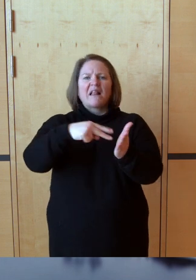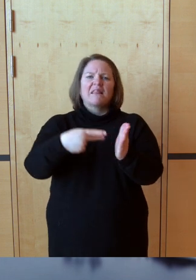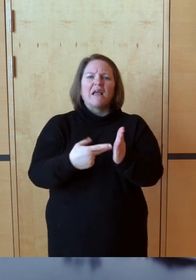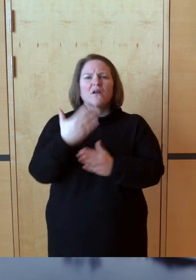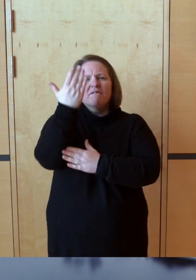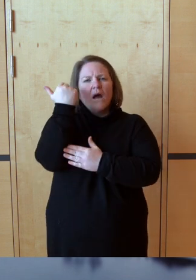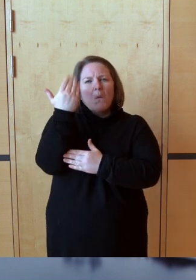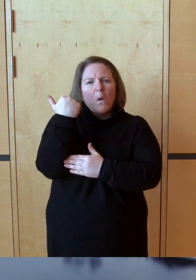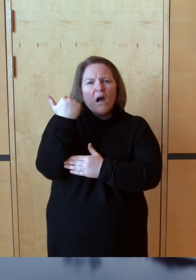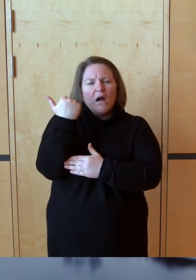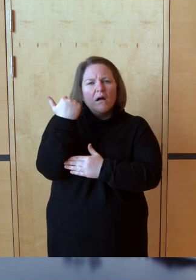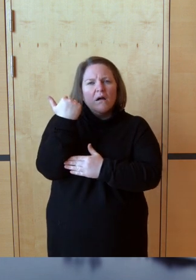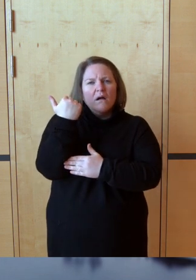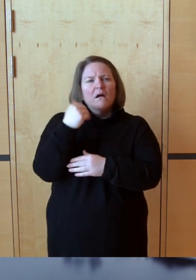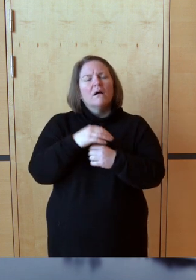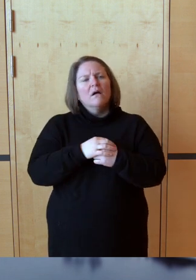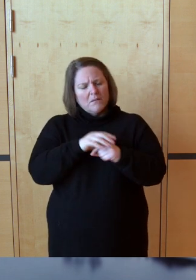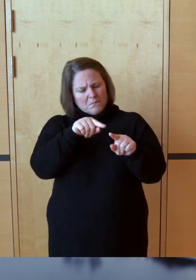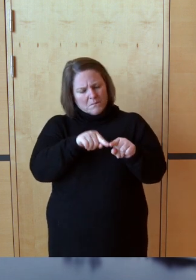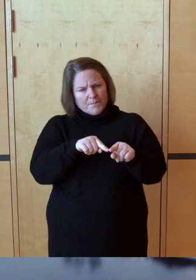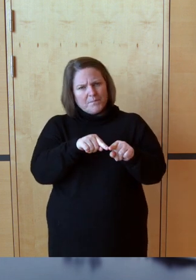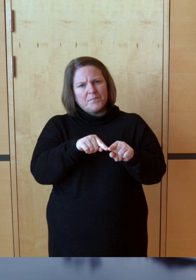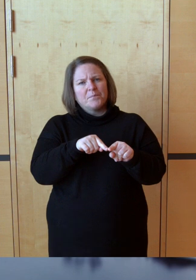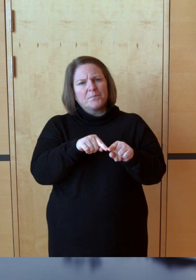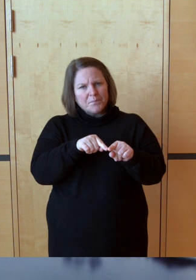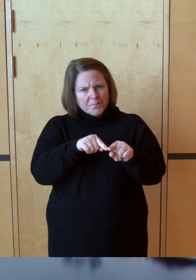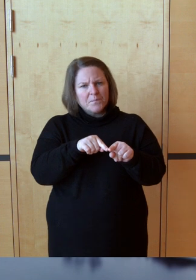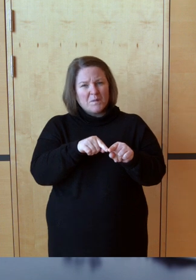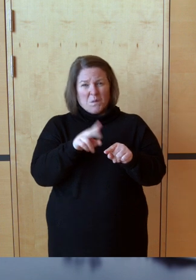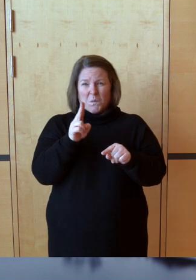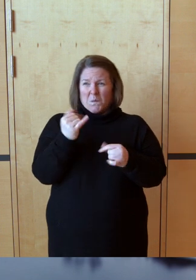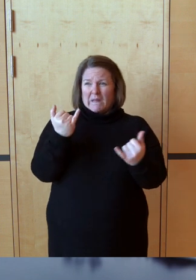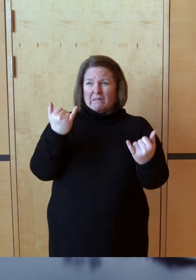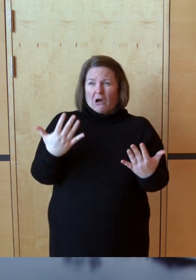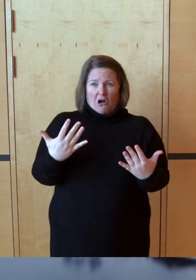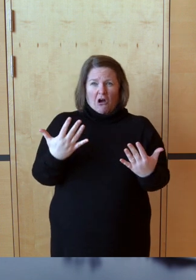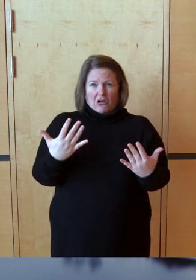Tittar man på Responstiden I nuläget SM måste Navet